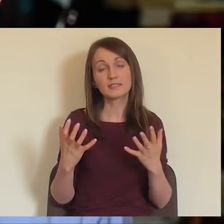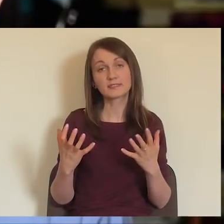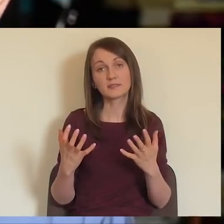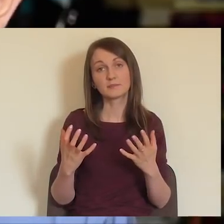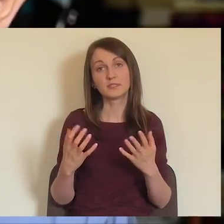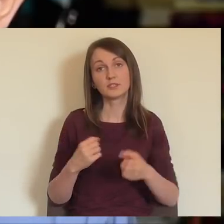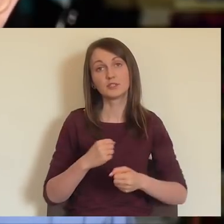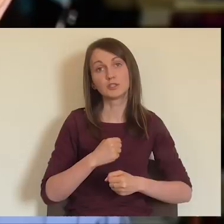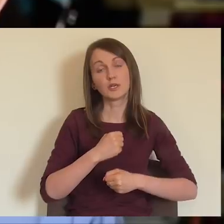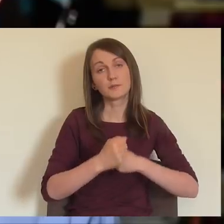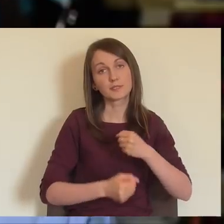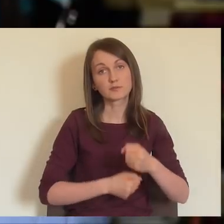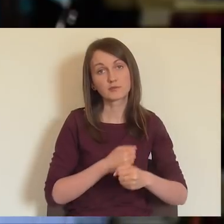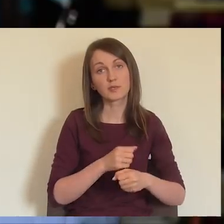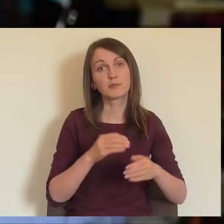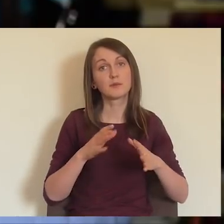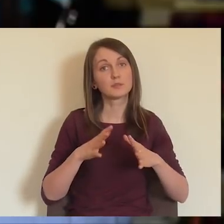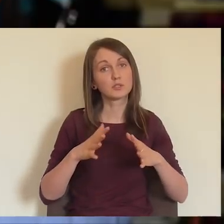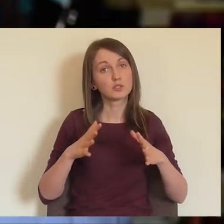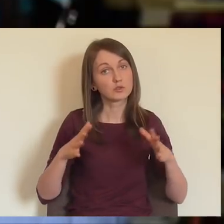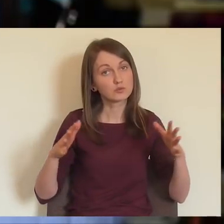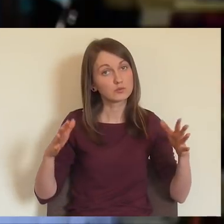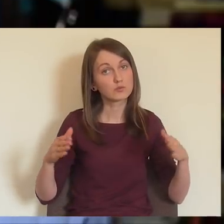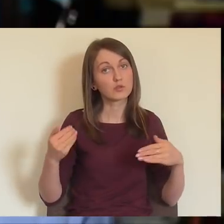żeby tych Wieczornych Paciorków było dużo więcej,